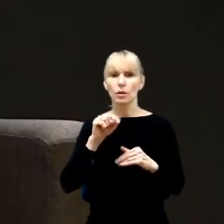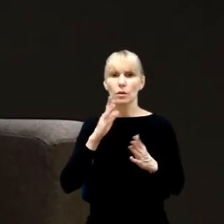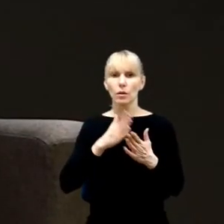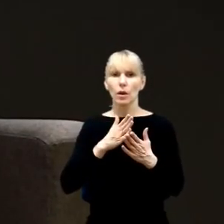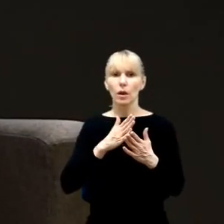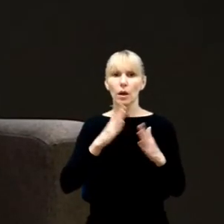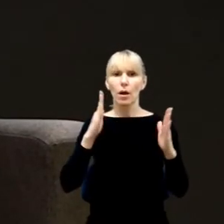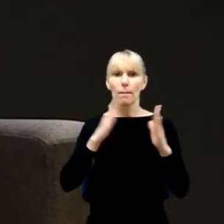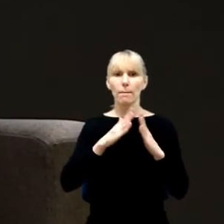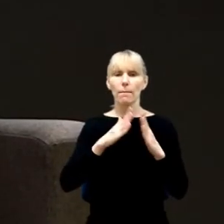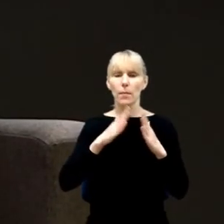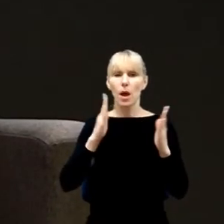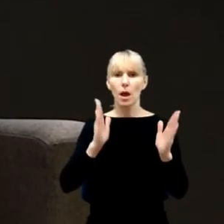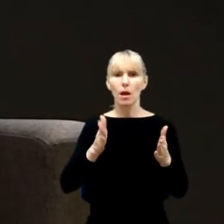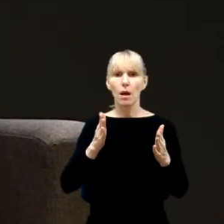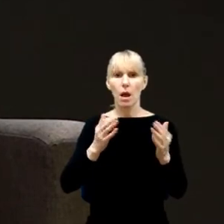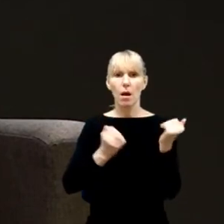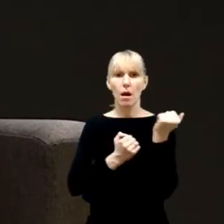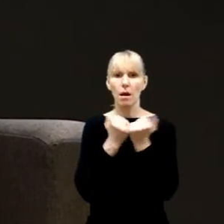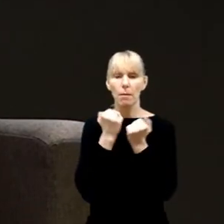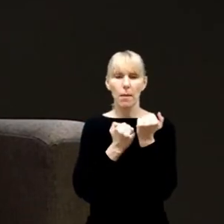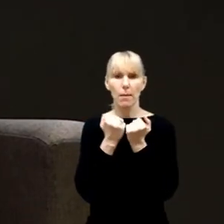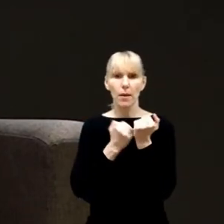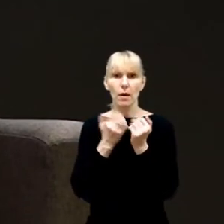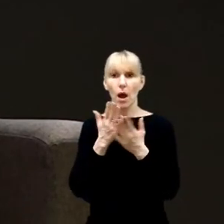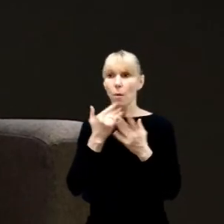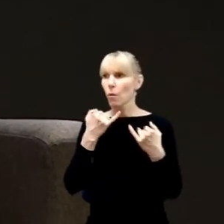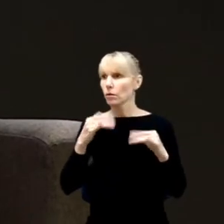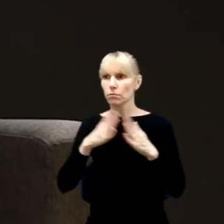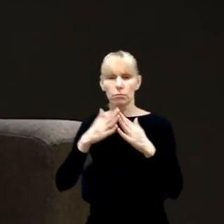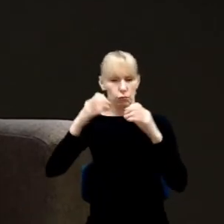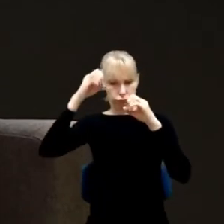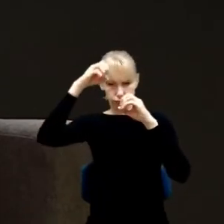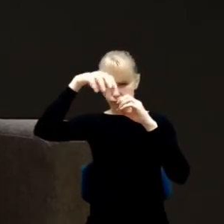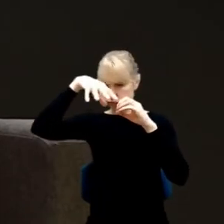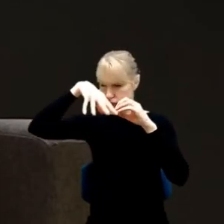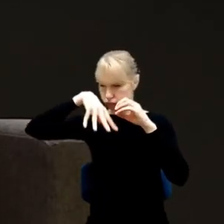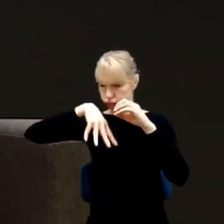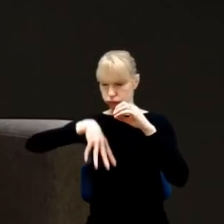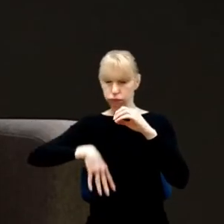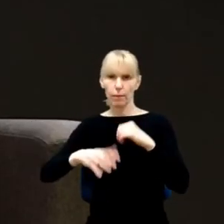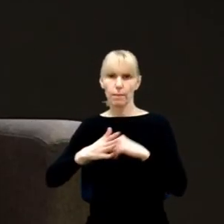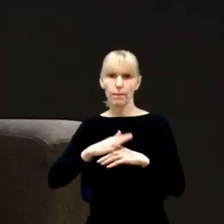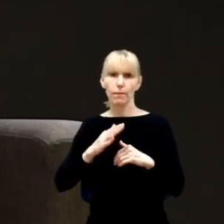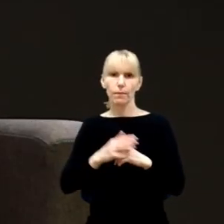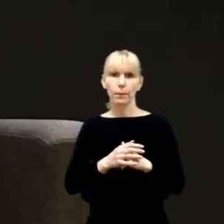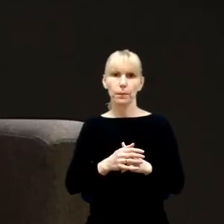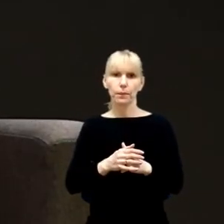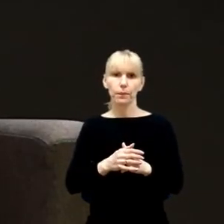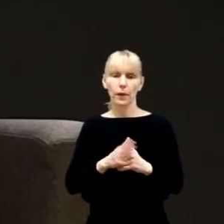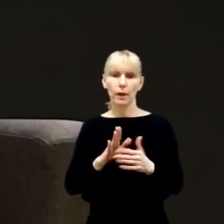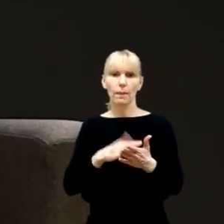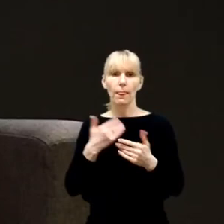albo o jakichś totalnych zalaniach na bazie jednego czy kilku zawilgocen ścian,